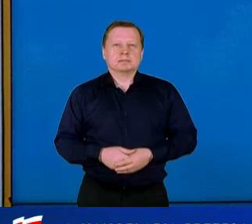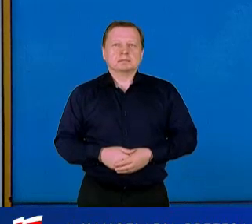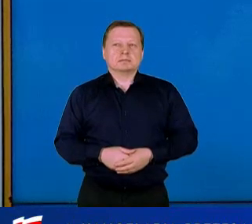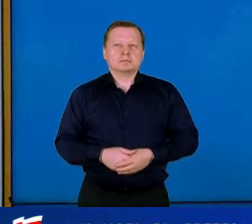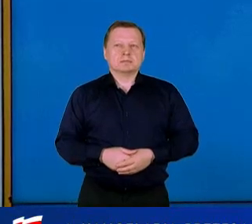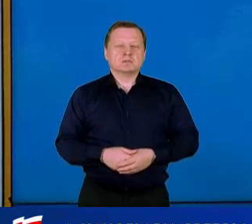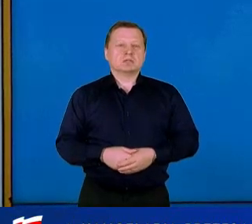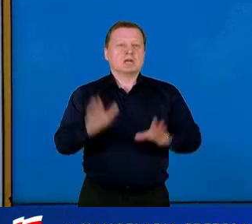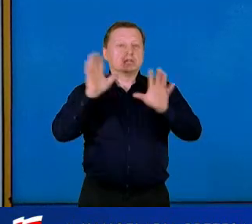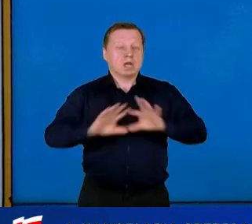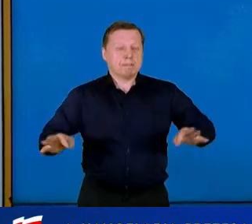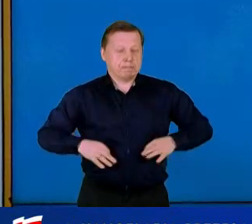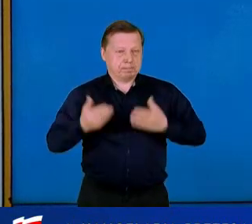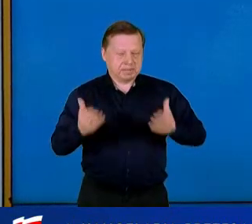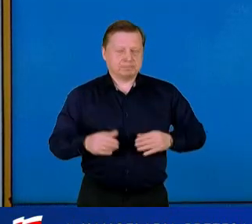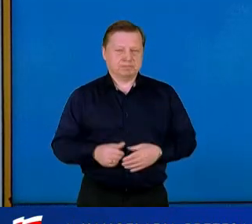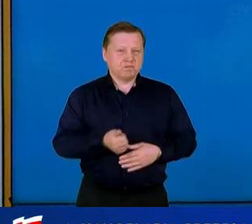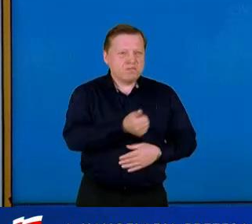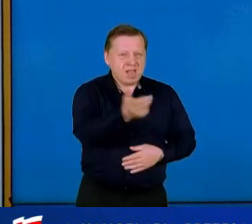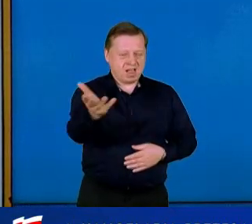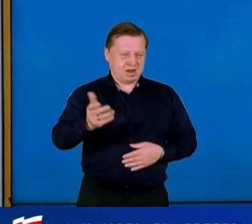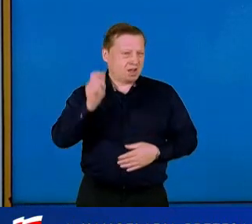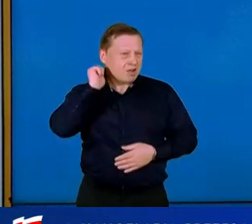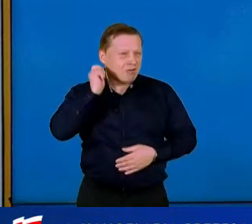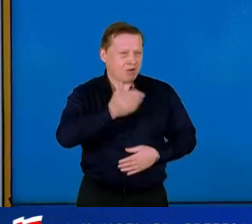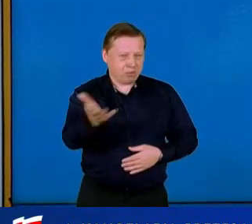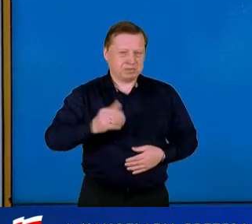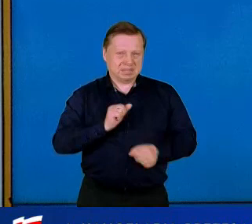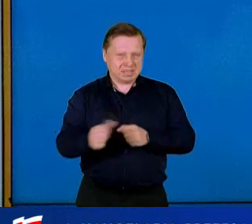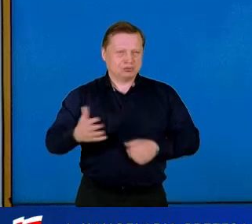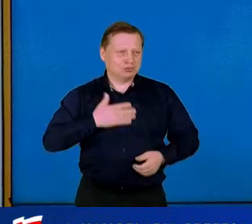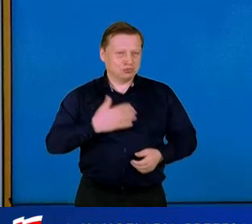Szanowni państwo, wiele kobiet czuje dzisiaj na skutek tej sytuacji